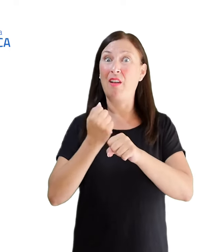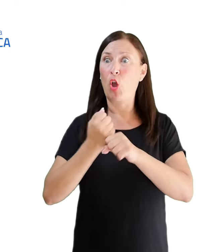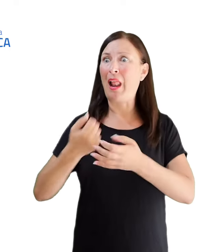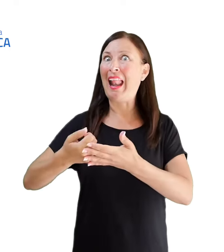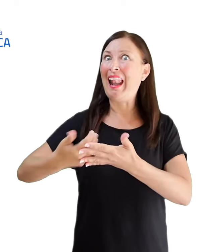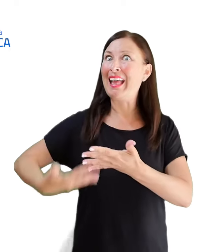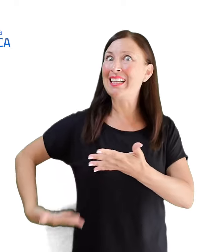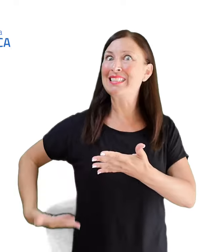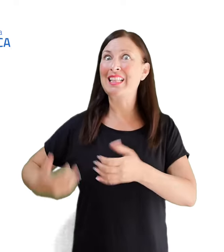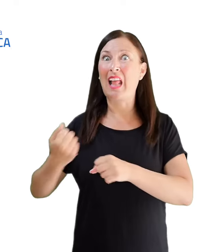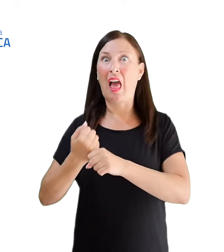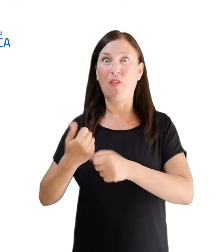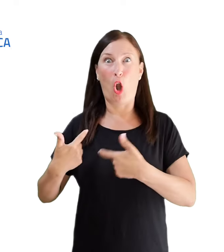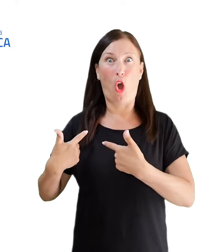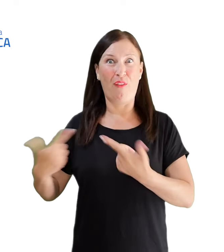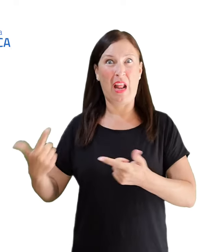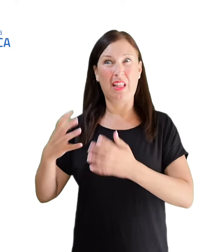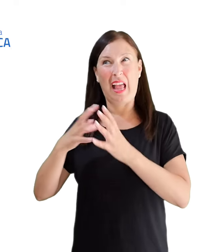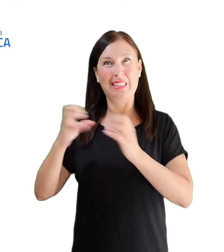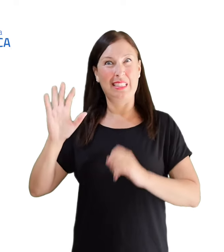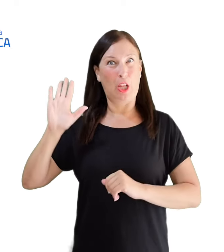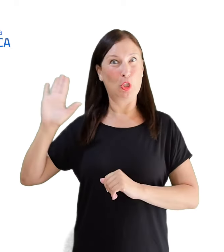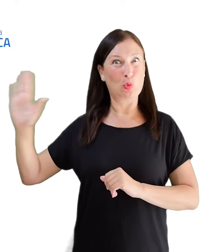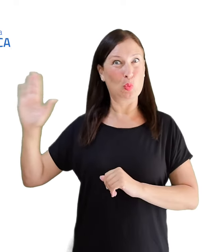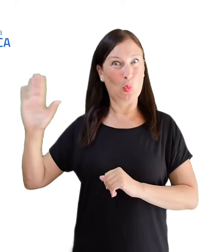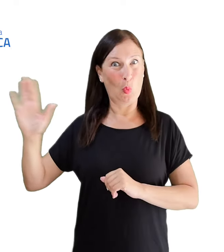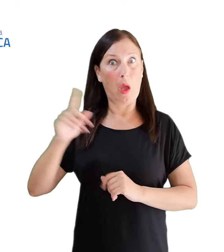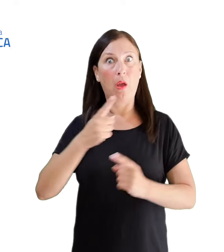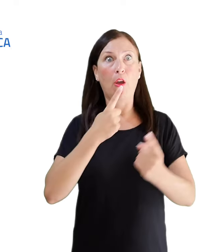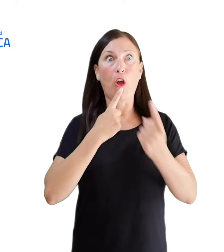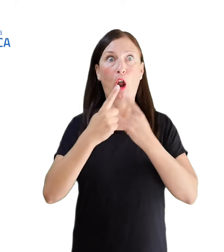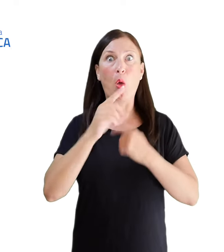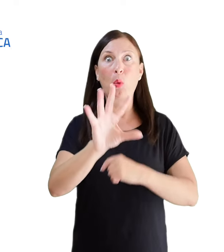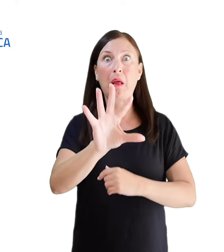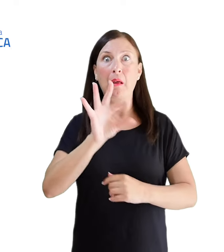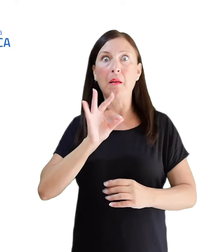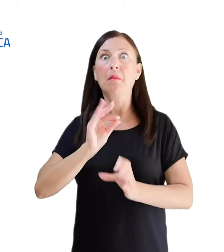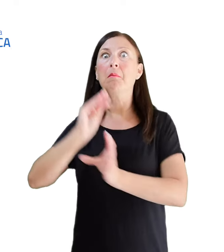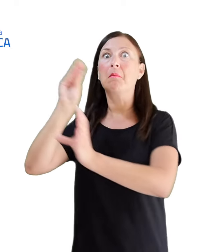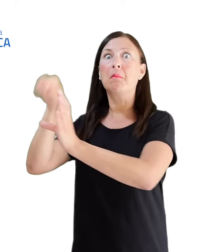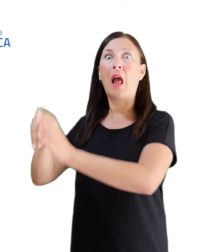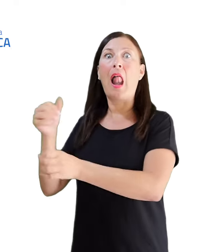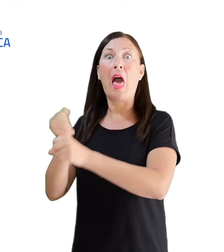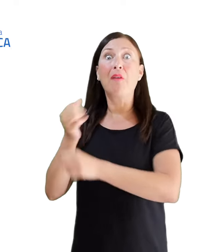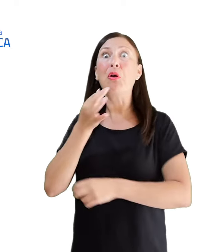attività di promozione delle proprie capacità. Saranno anche attivati contatti con consulenti esperti di placement e